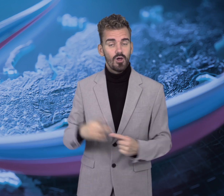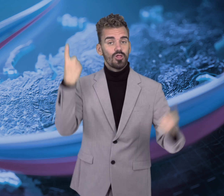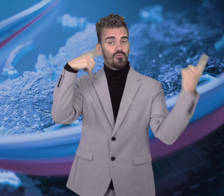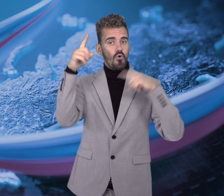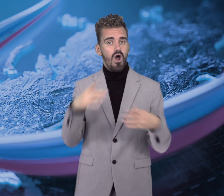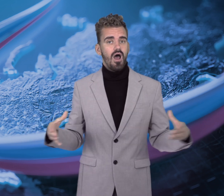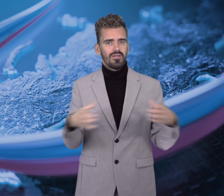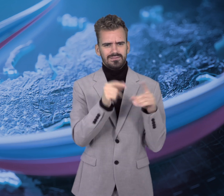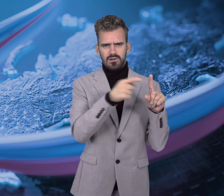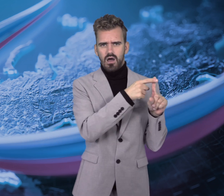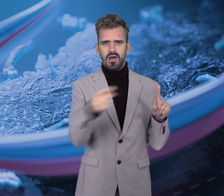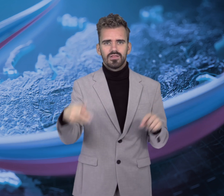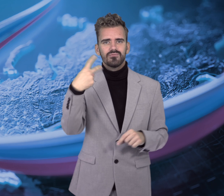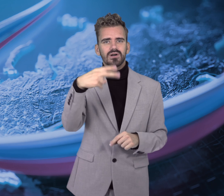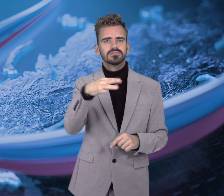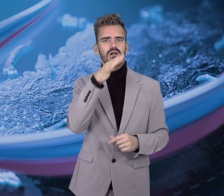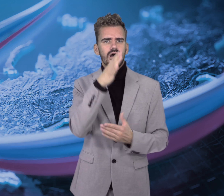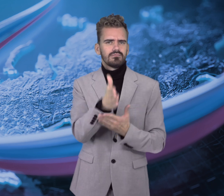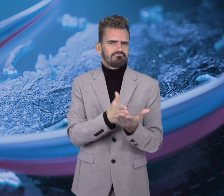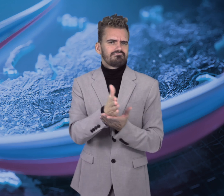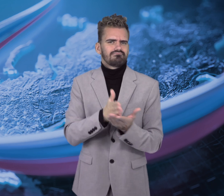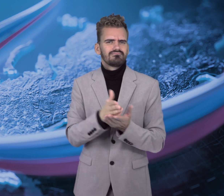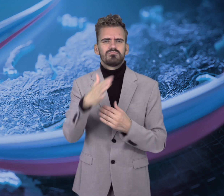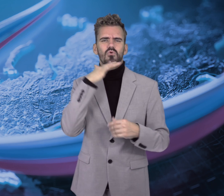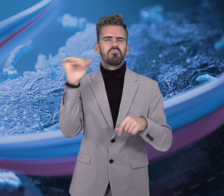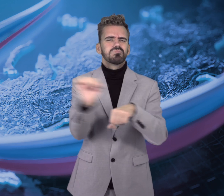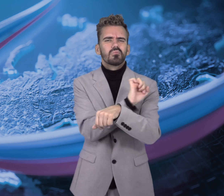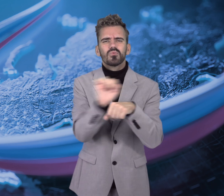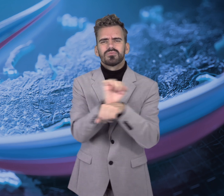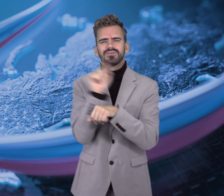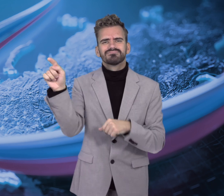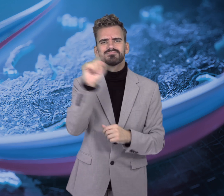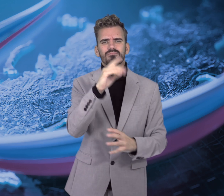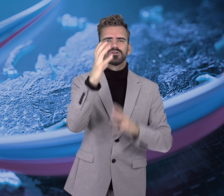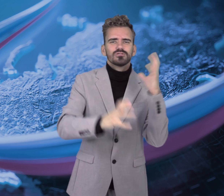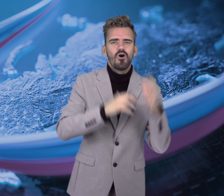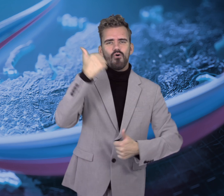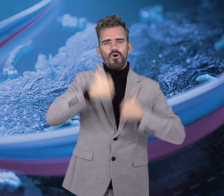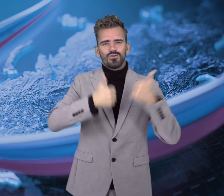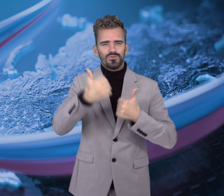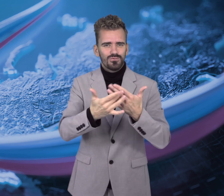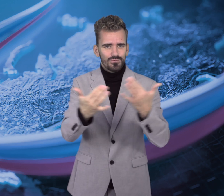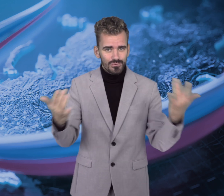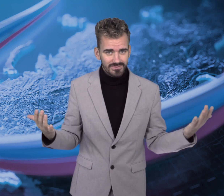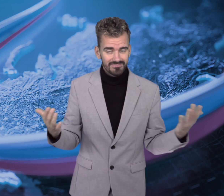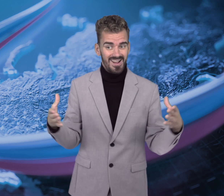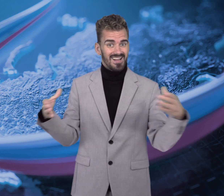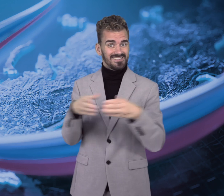Творческий коллектив за 20-летнее существование стал победителем многочисленных международных конкурсов.